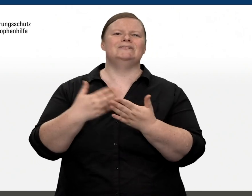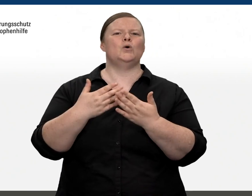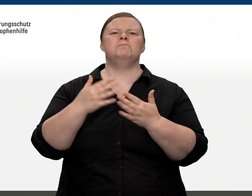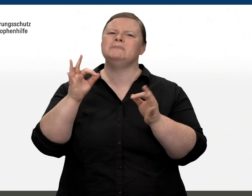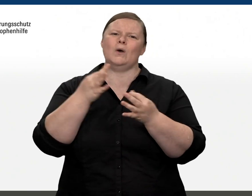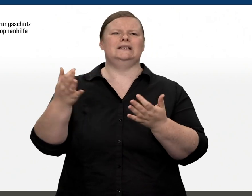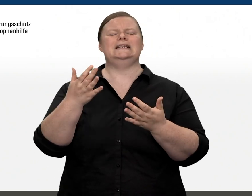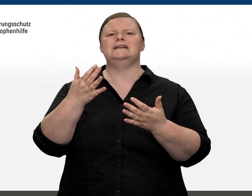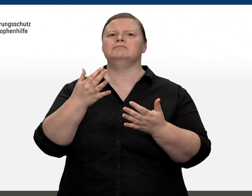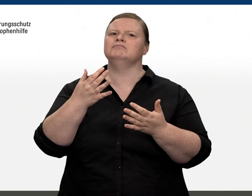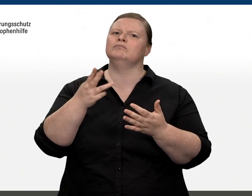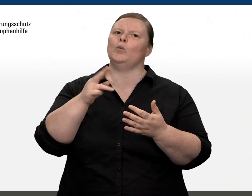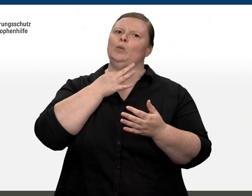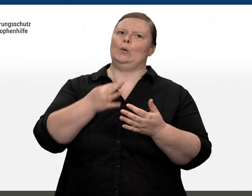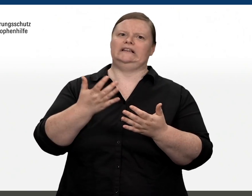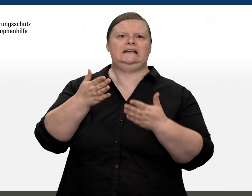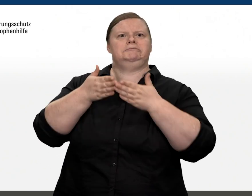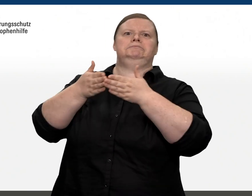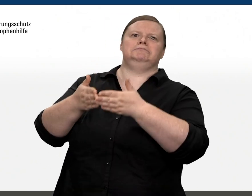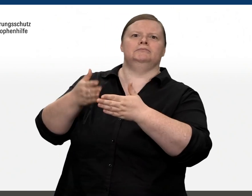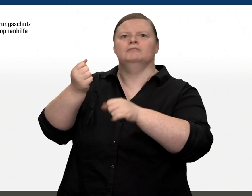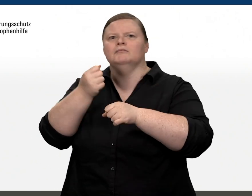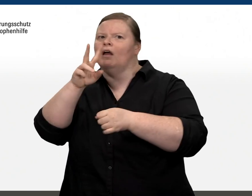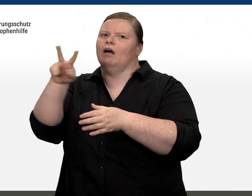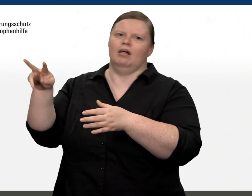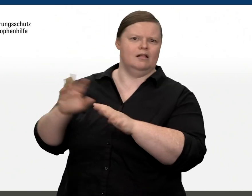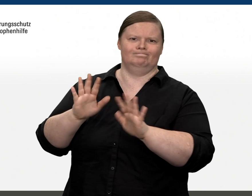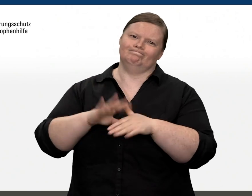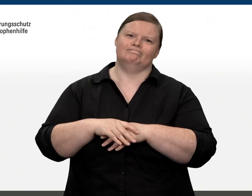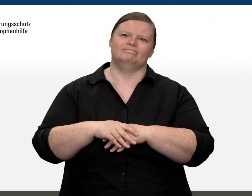mit Booten oder anderen Fahrzeugen unnötigerweise „spazieren“ fahren